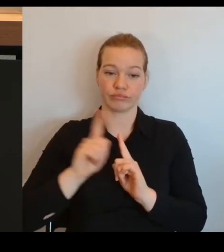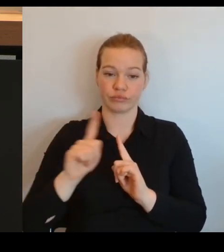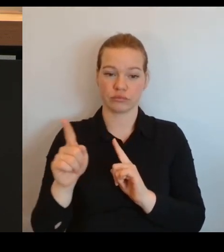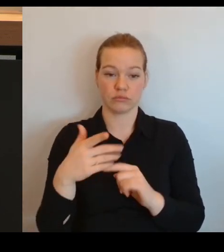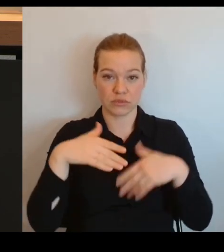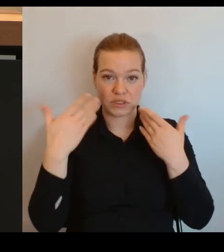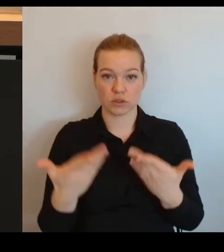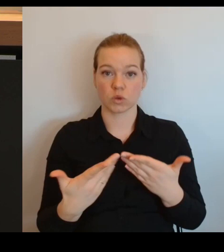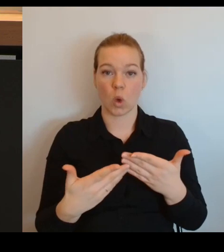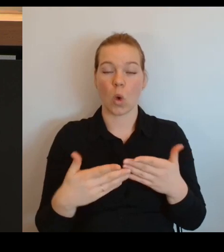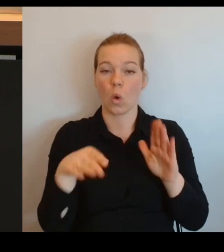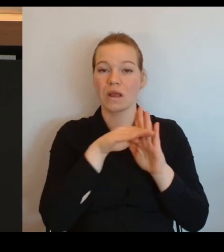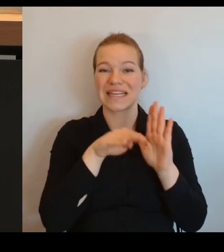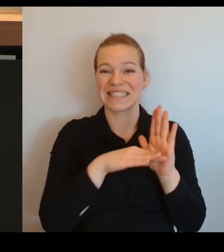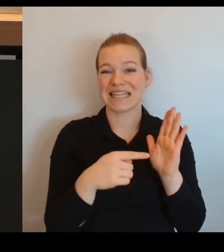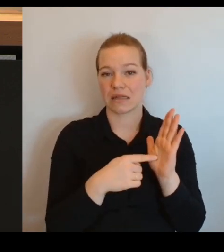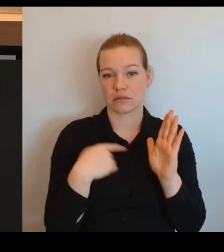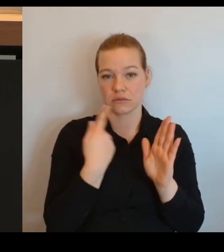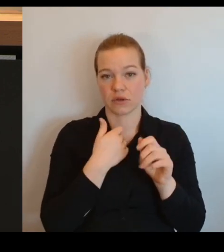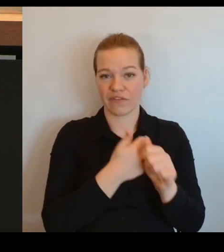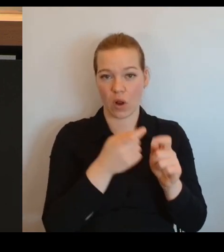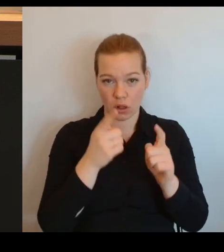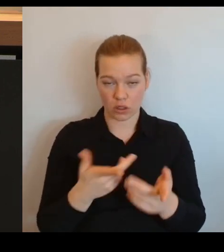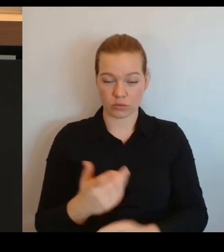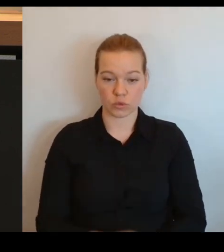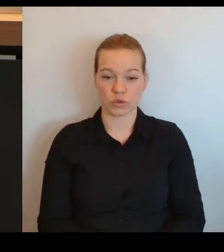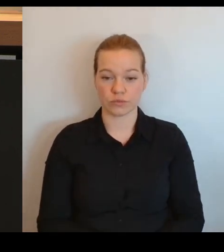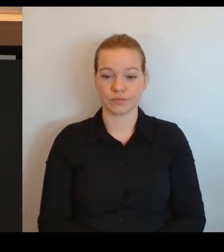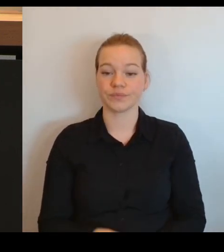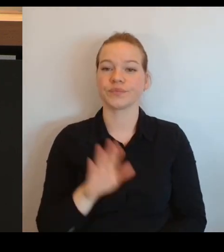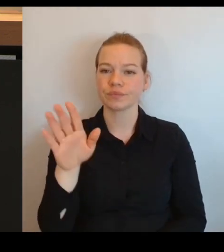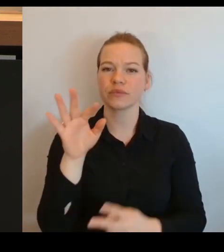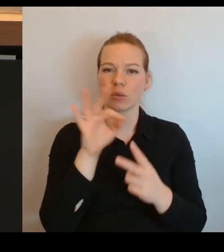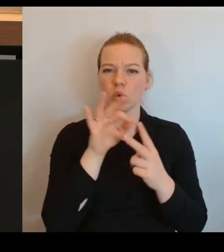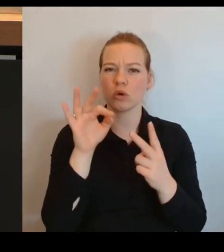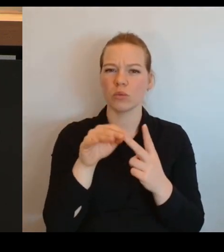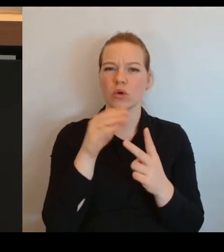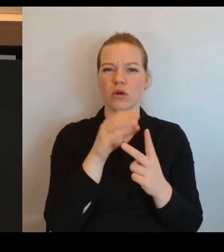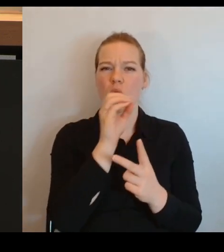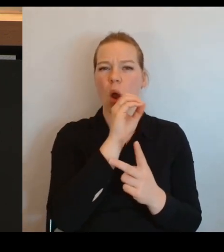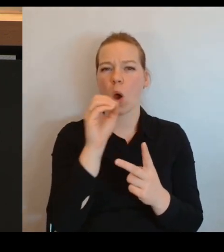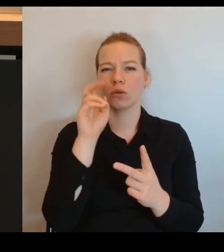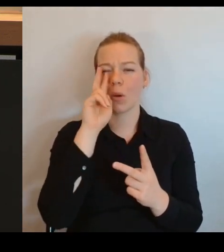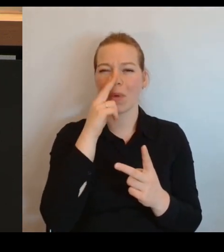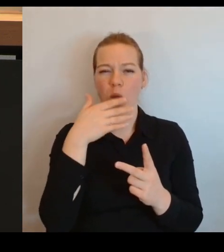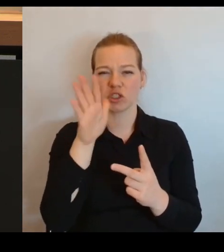haben Otto Braun Straße. Da wurde eine Radverkehrsanlage angeordnet. Das ist gut zulasten eines Sonderfahrstreifens. Warum?